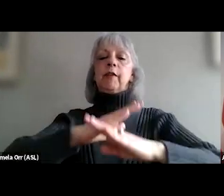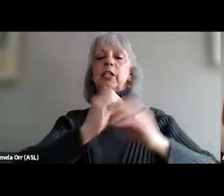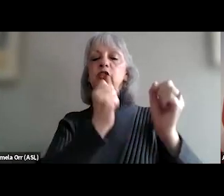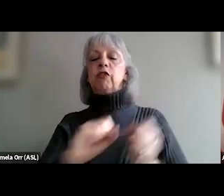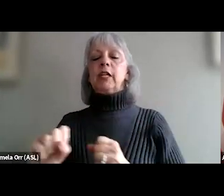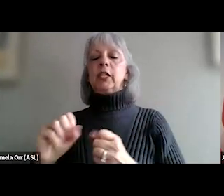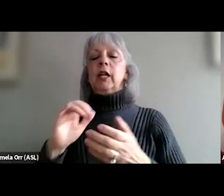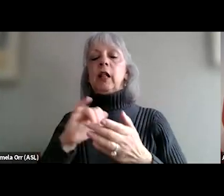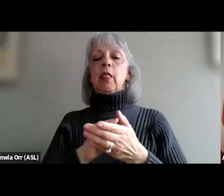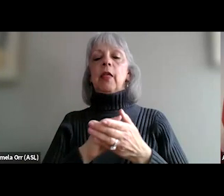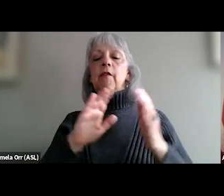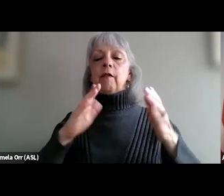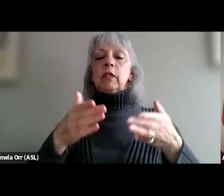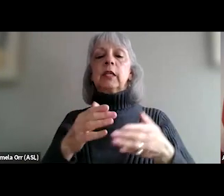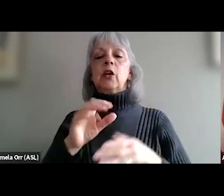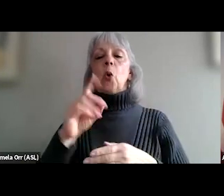y el abuso de opioides en todo nuestro país.